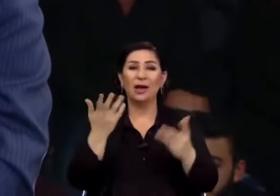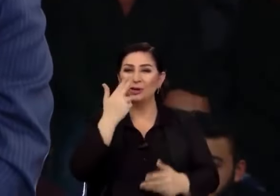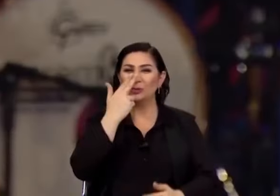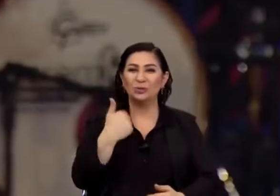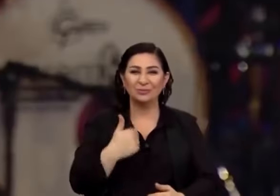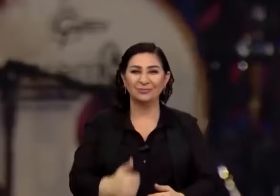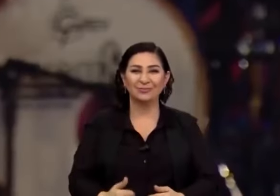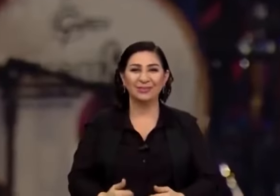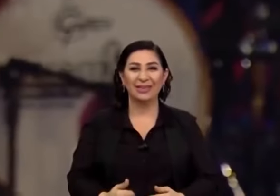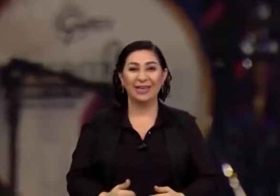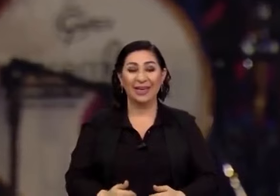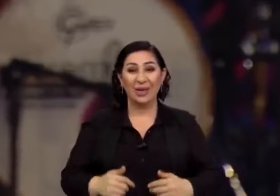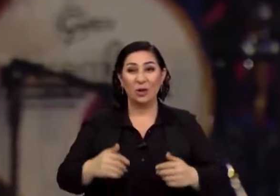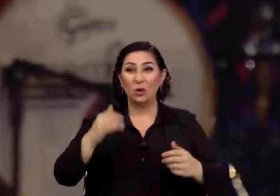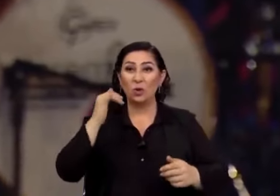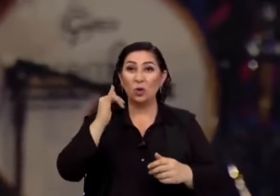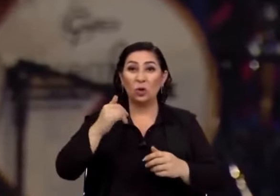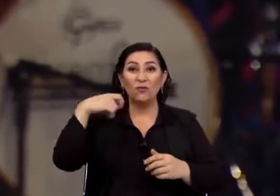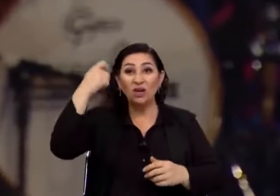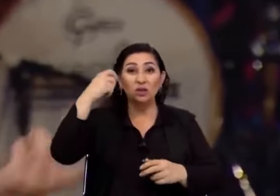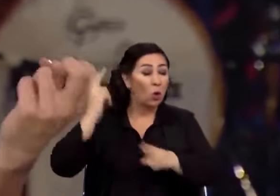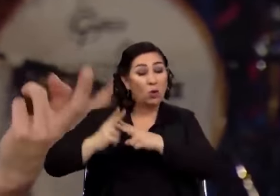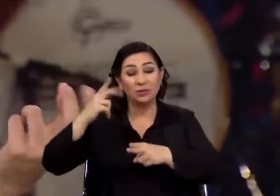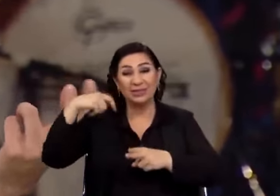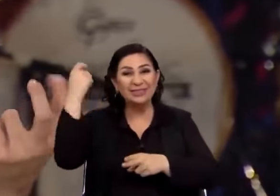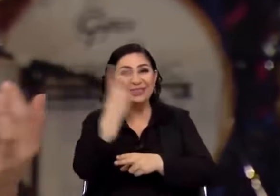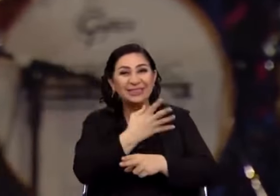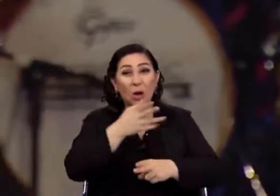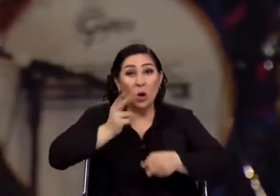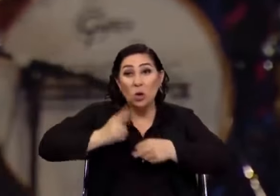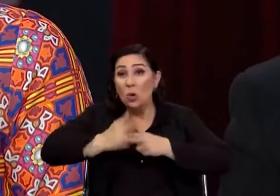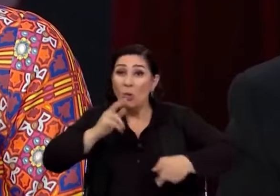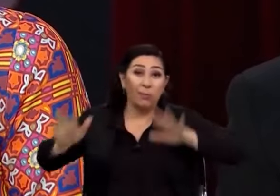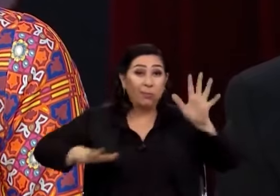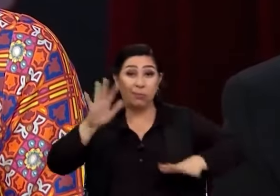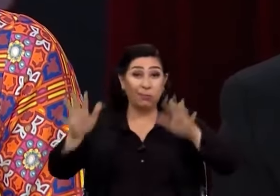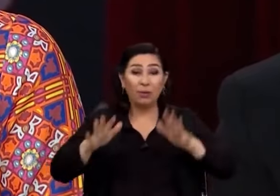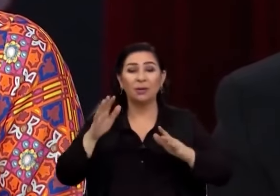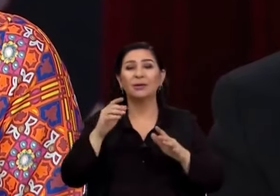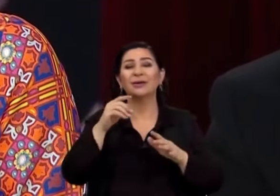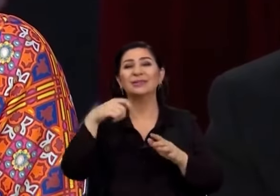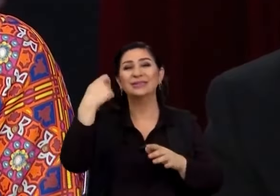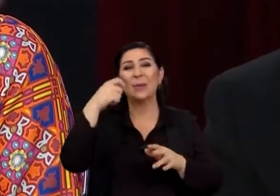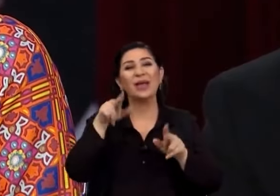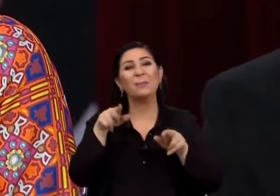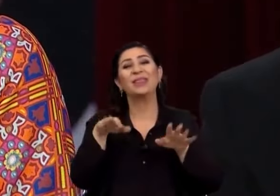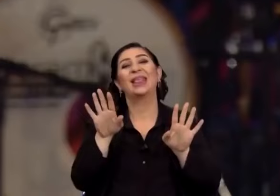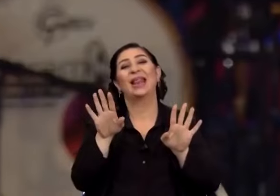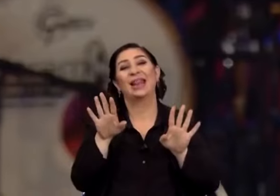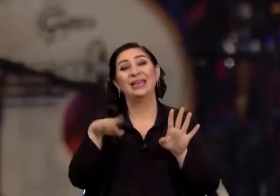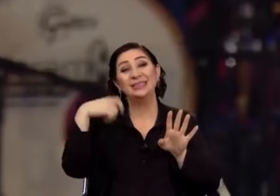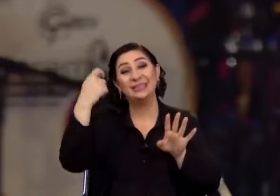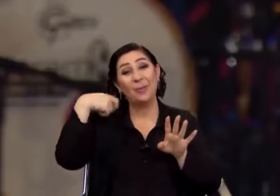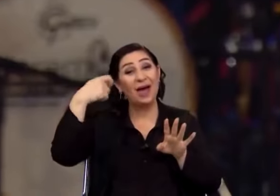ya Vahşi bir ortam değil dizi kadar e ve o yüzden sinema filmleri daha o